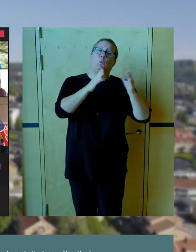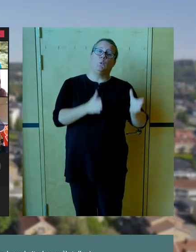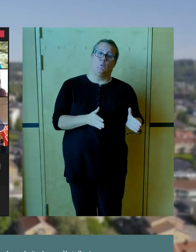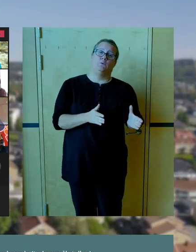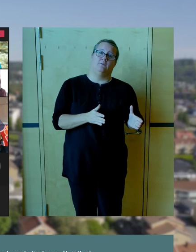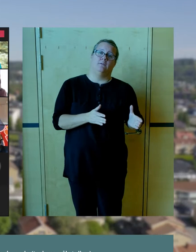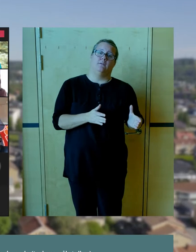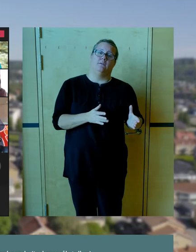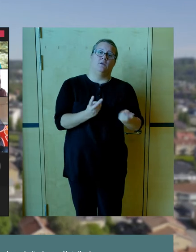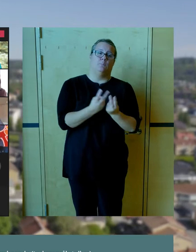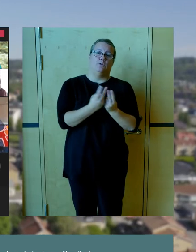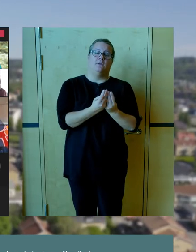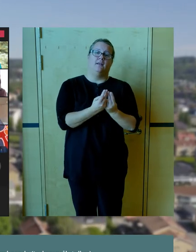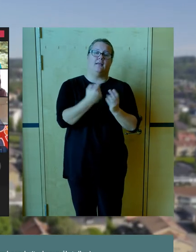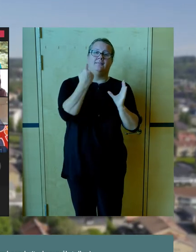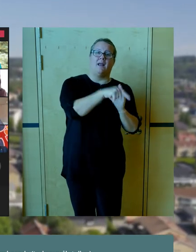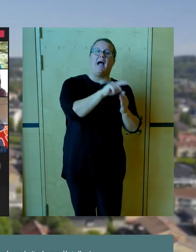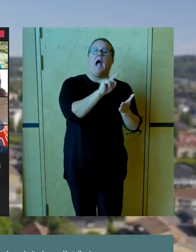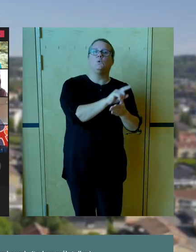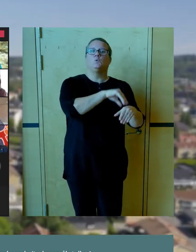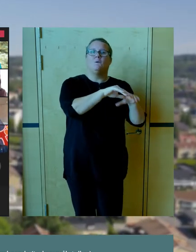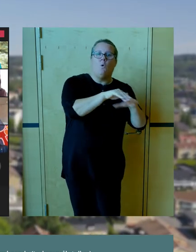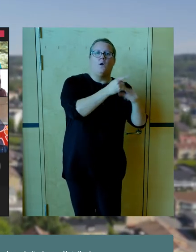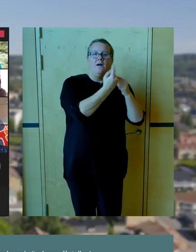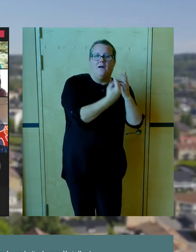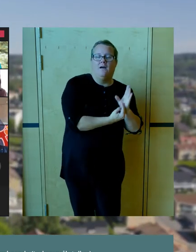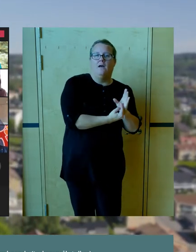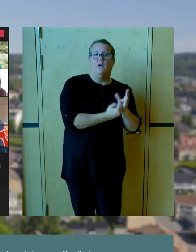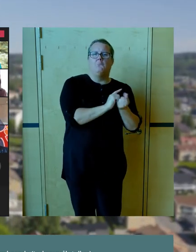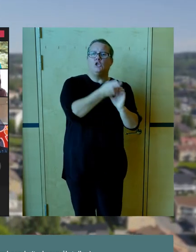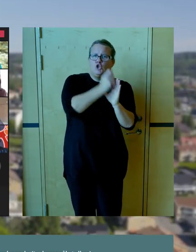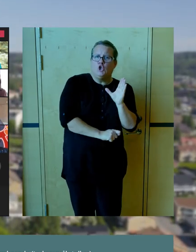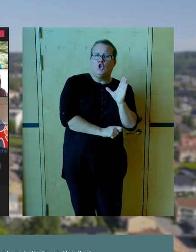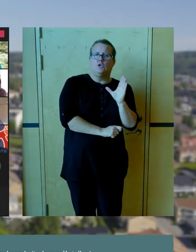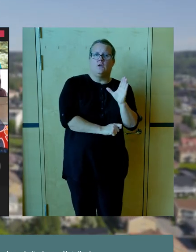Akutsjukvården och de dyra kostnader som kommunen att ha kvar sina utskrivningsklara